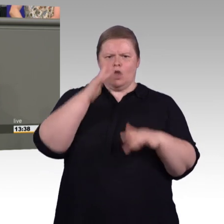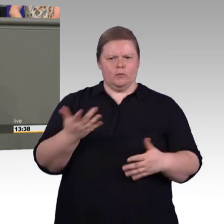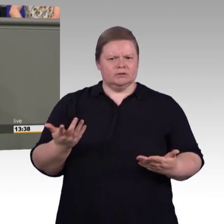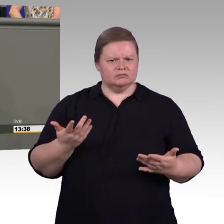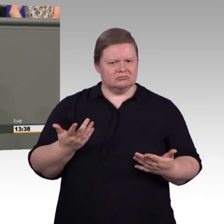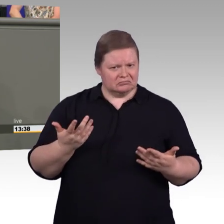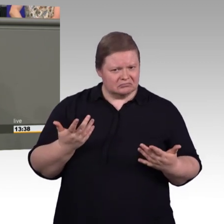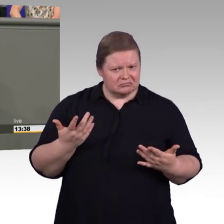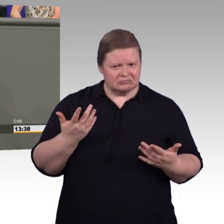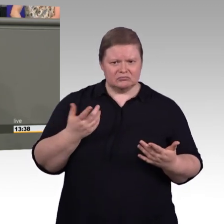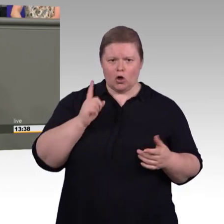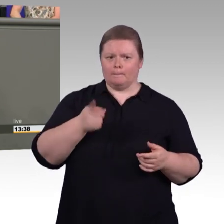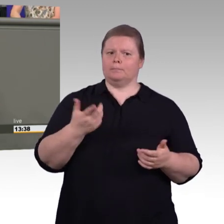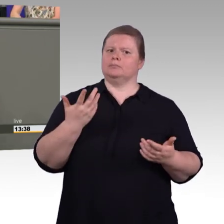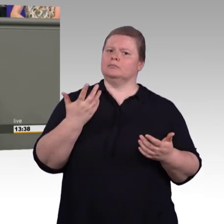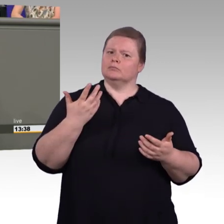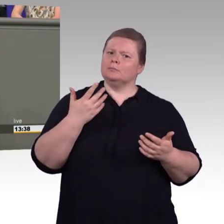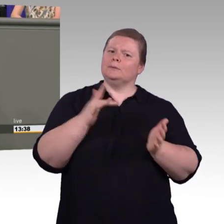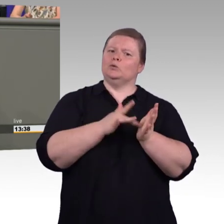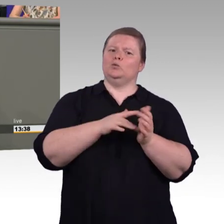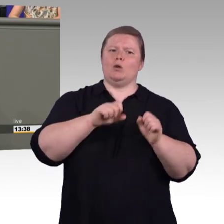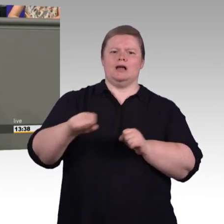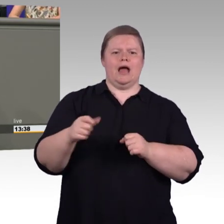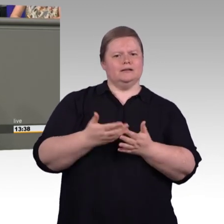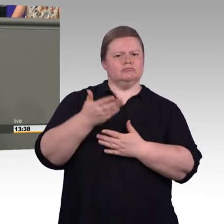dass auch unter der Geltung des bereits jetzt seit 70 Jahren